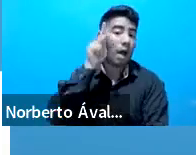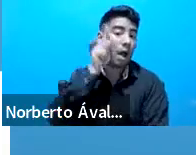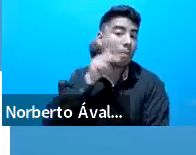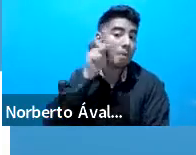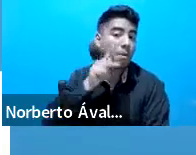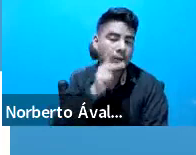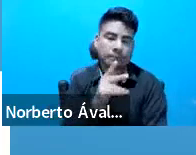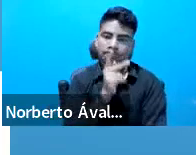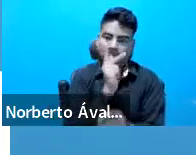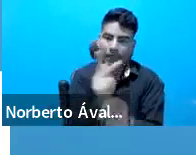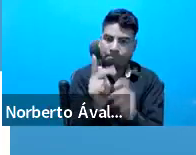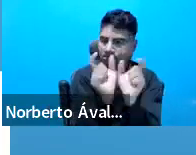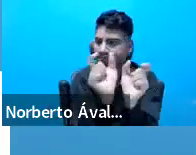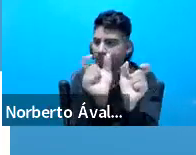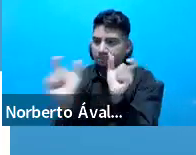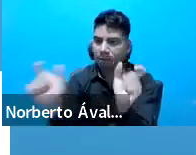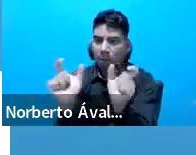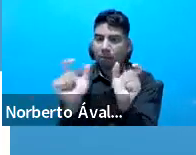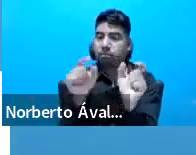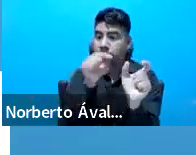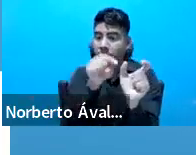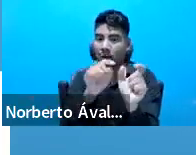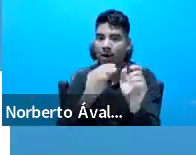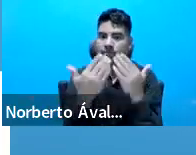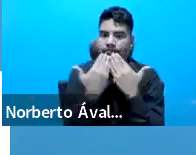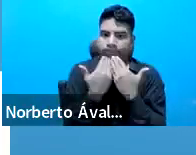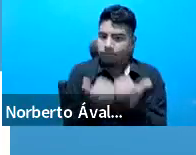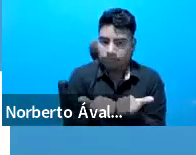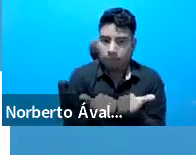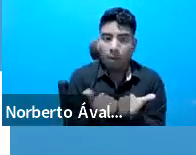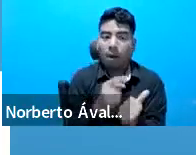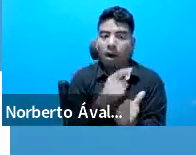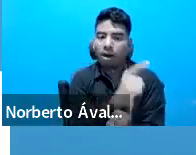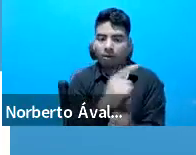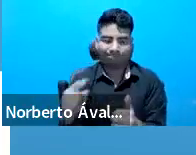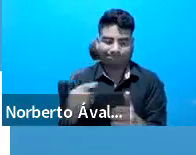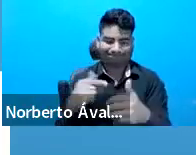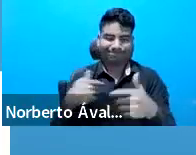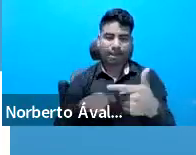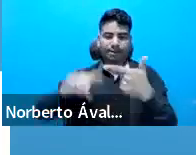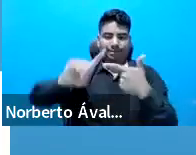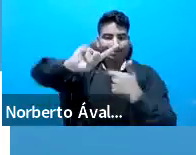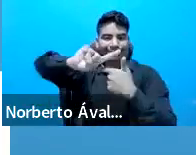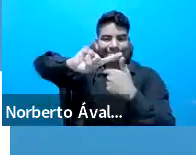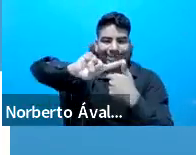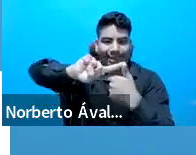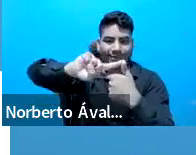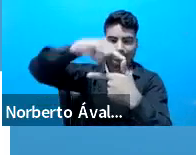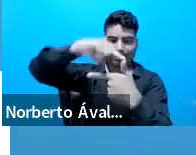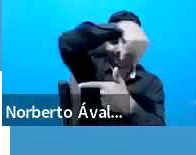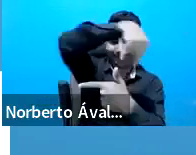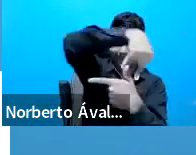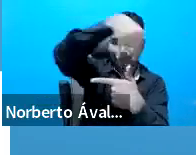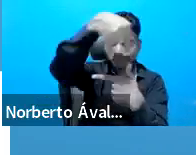Es la prueba de sin palabras. labras para los que la conocen. El teorema de Pitágoras, el teorema de Pitágoras, el teorema de Pitágoras no